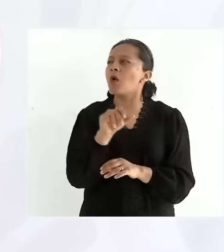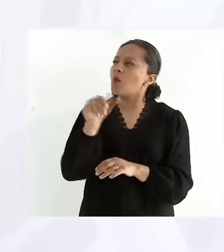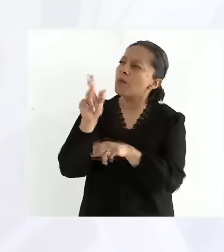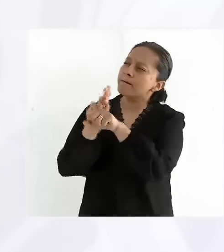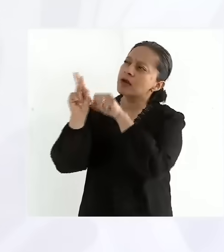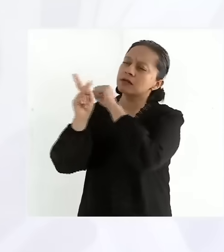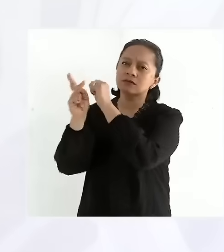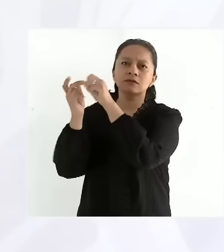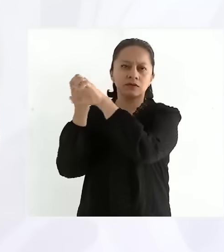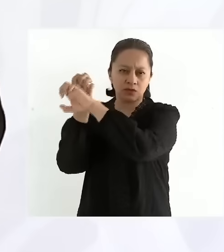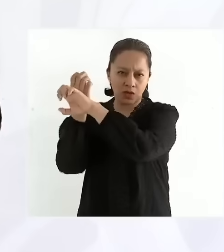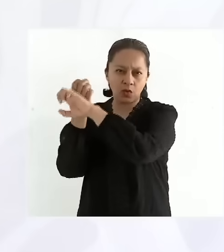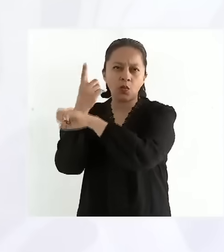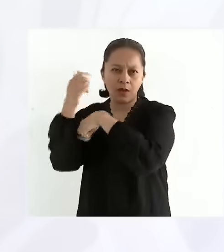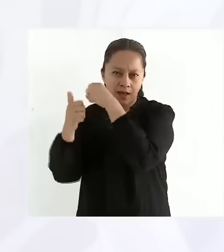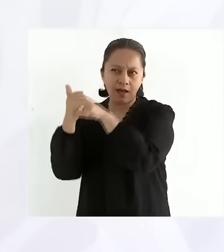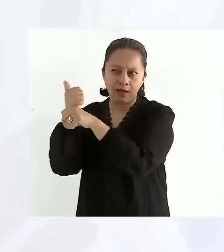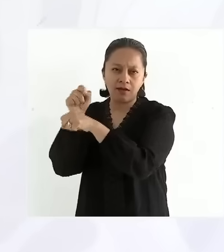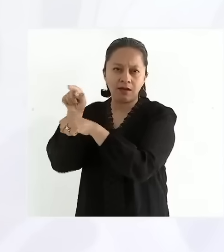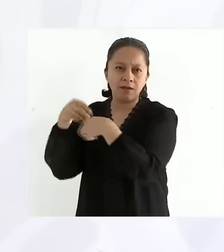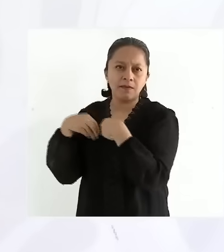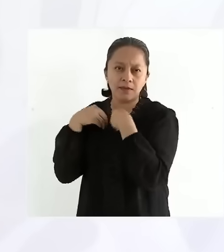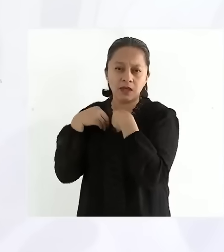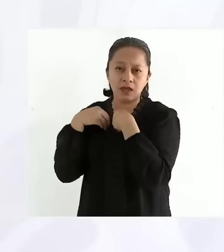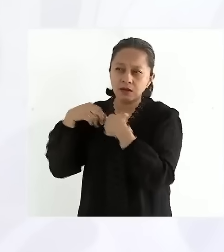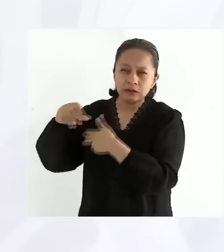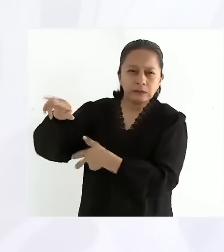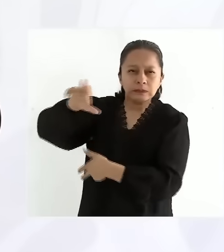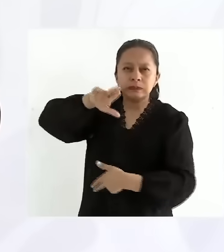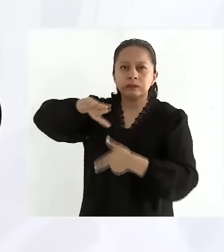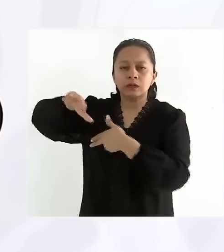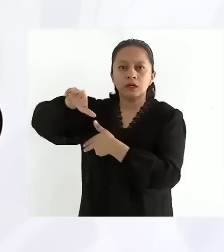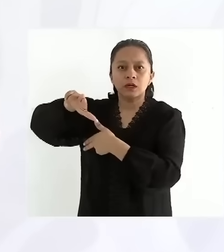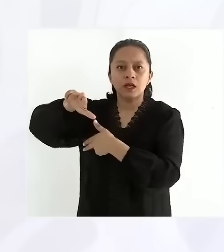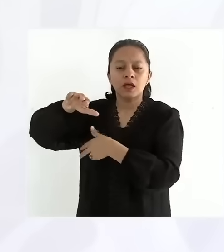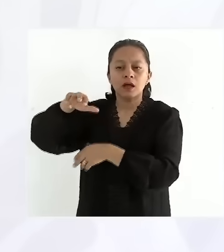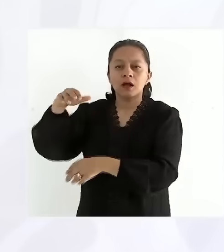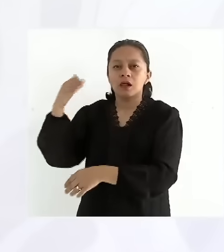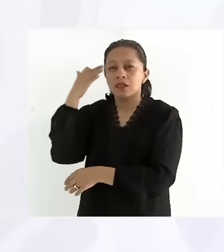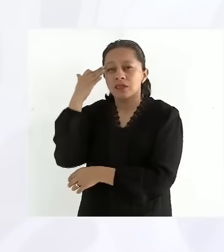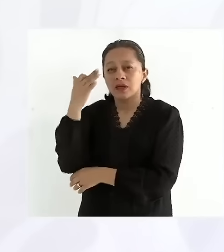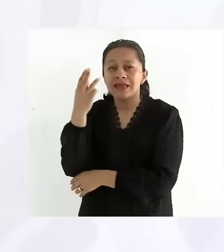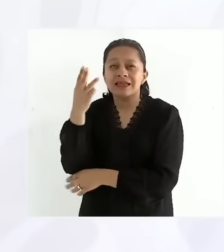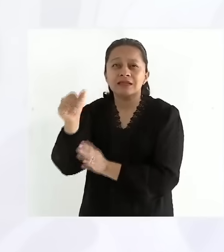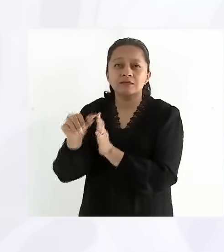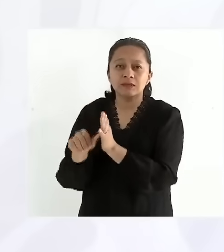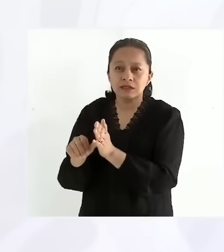Estados Unidos un año, hubo un huracán y tardaron 3 meses en volver a tener energía y aquí la